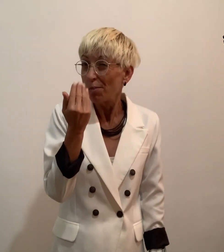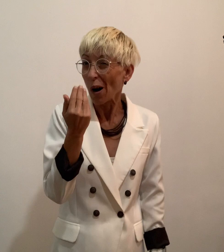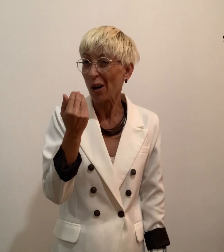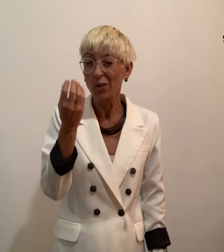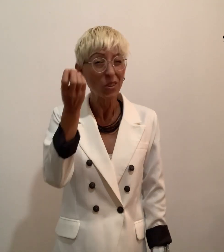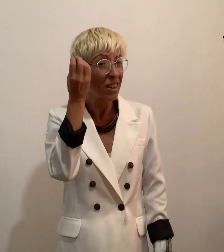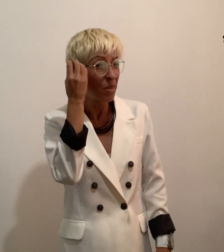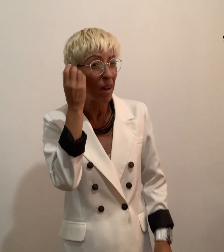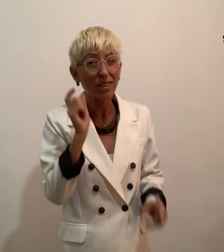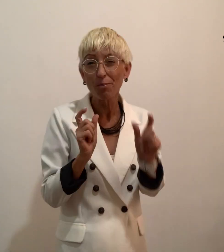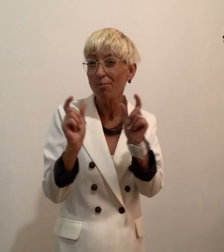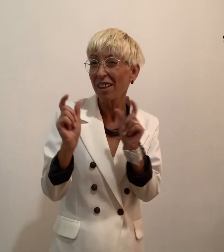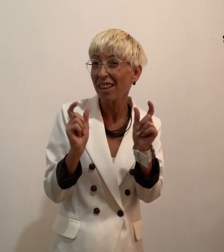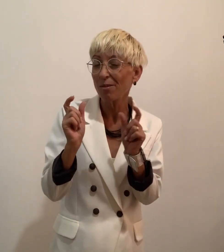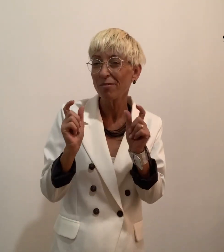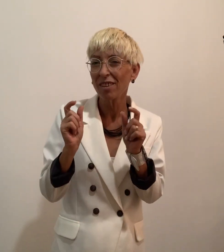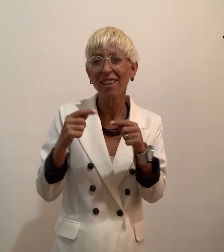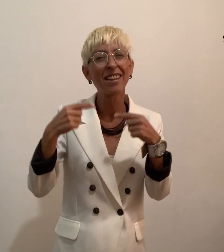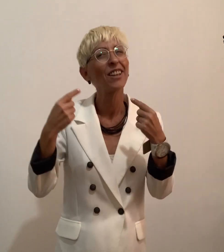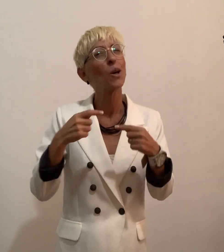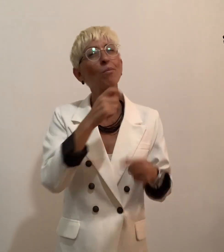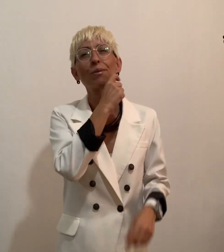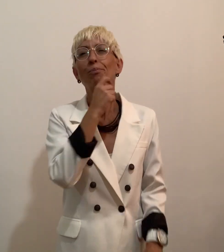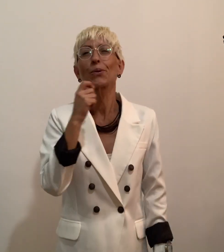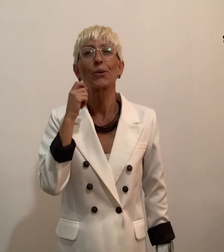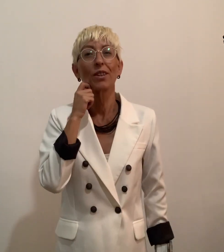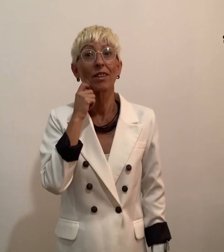בואו נלמד מילים ליום כיפור